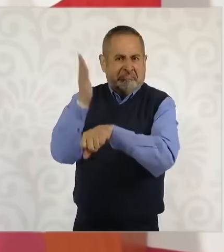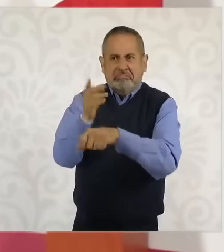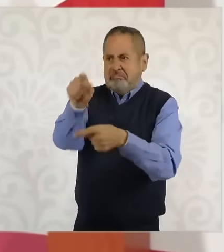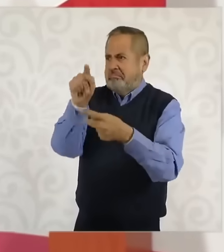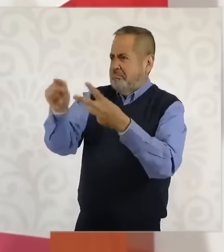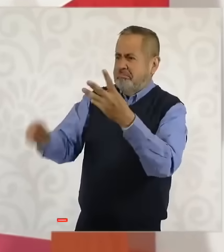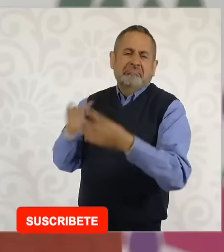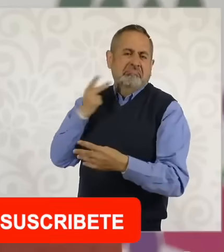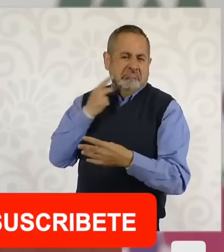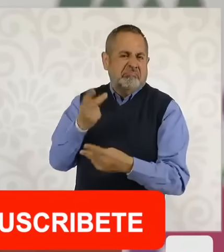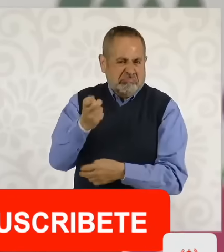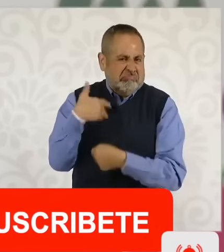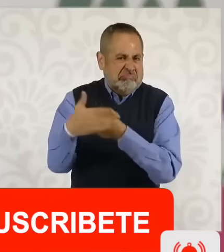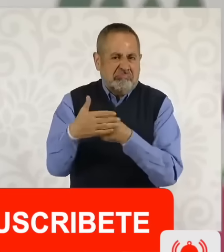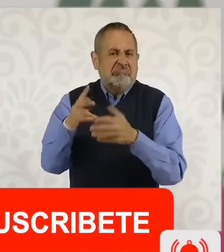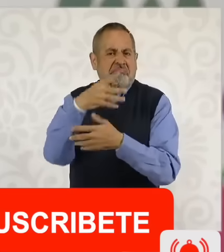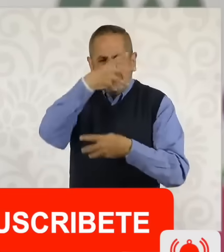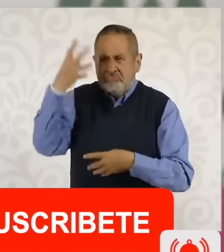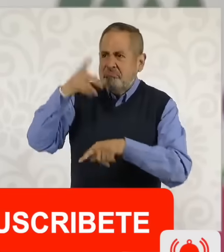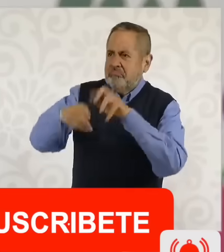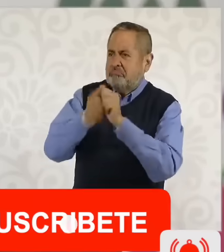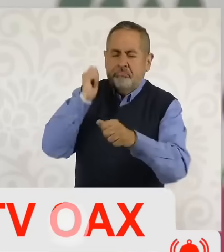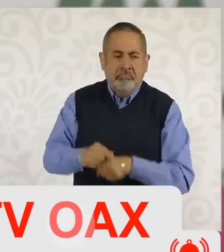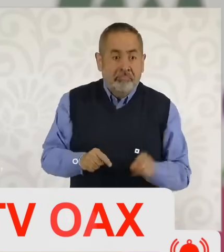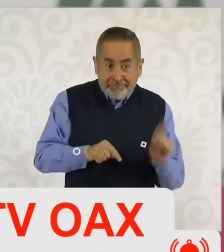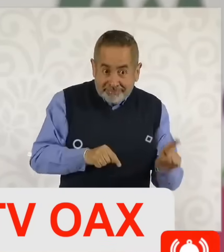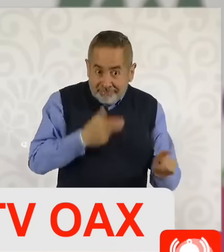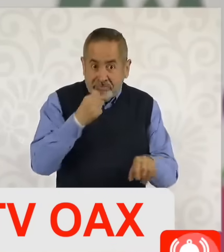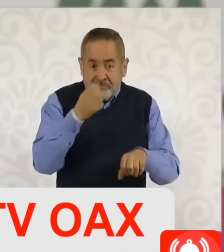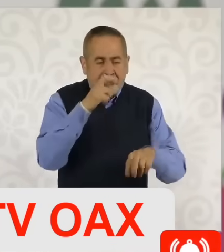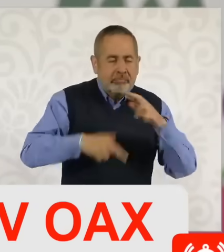políticos a los que se les iba a quitar las visas. Claramente la embajada dijo, "No hay ninguna lista